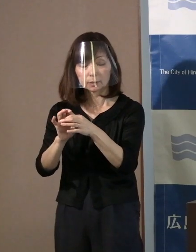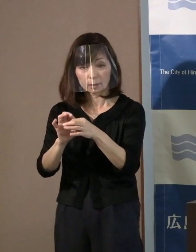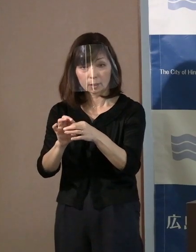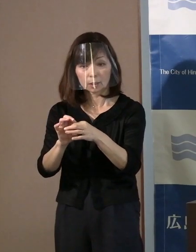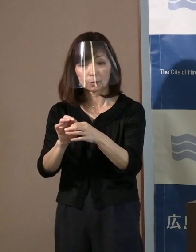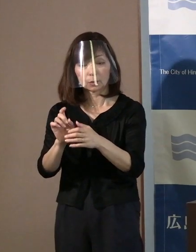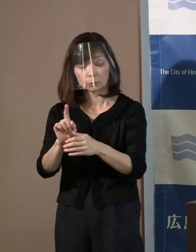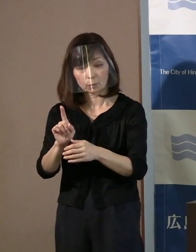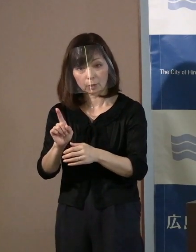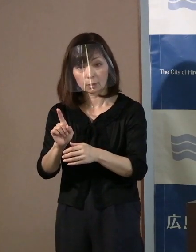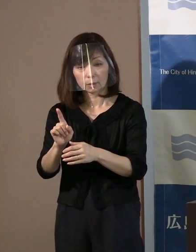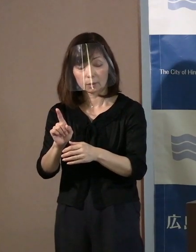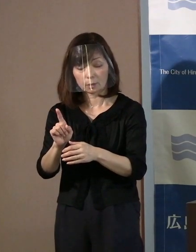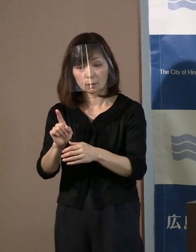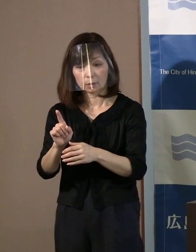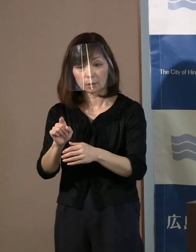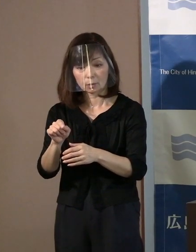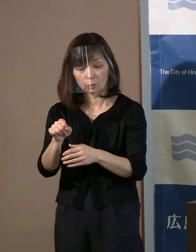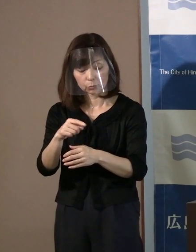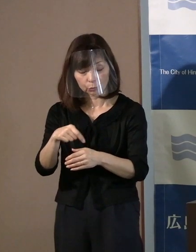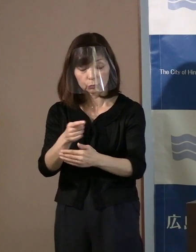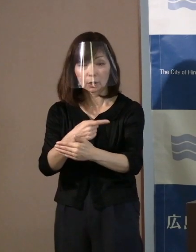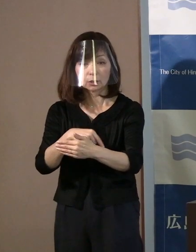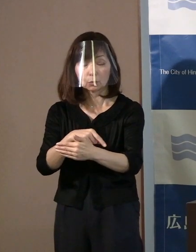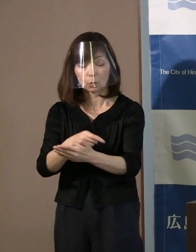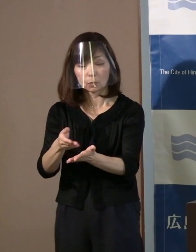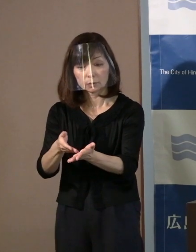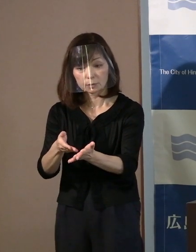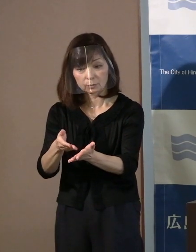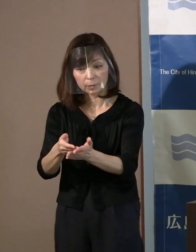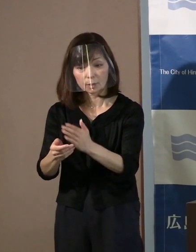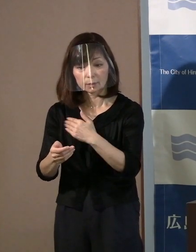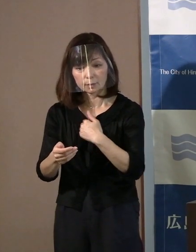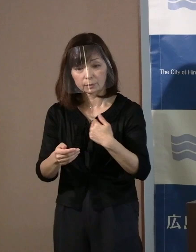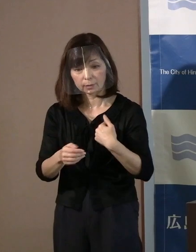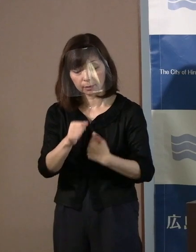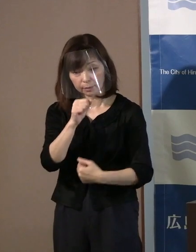説明できたんじゃないかと思っていますけど｡